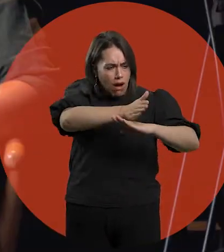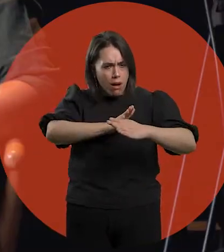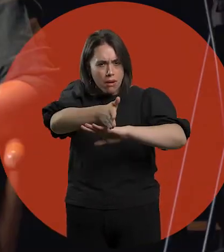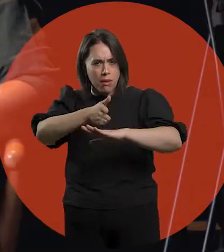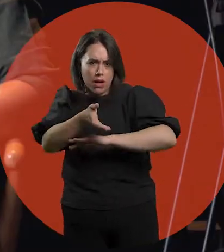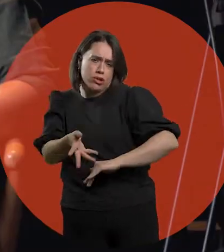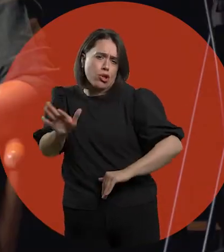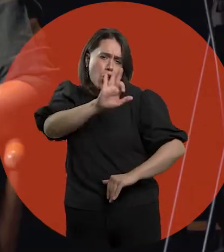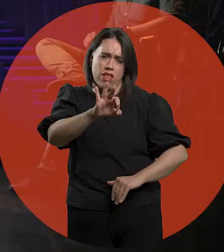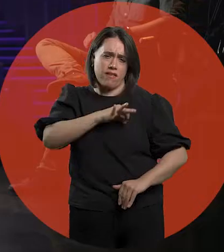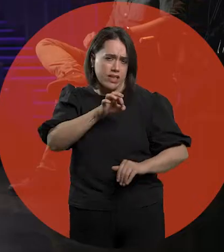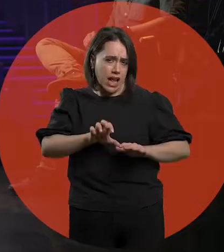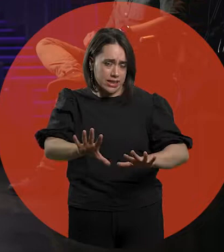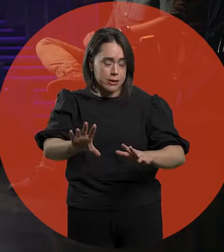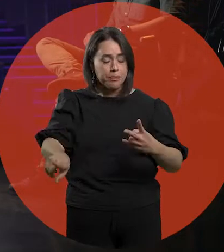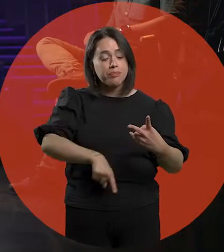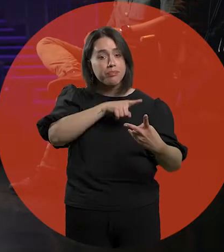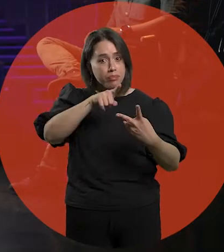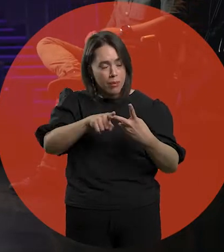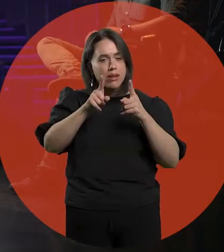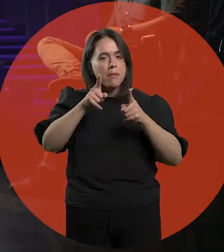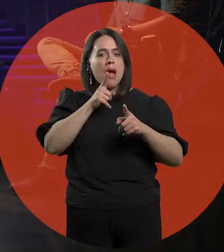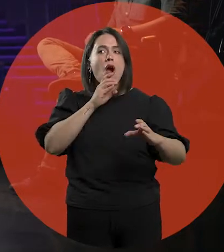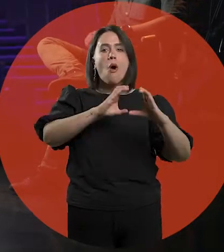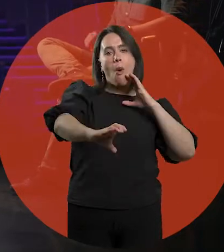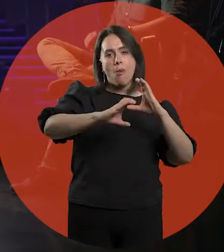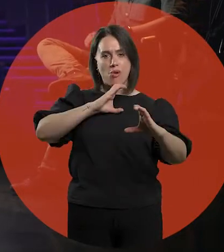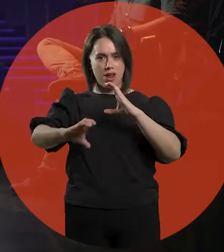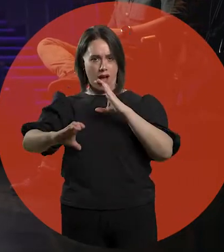Después me defino como una comunicadora. ¿Por qué una comunicadora?